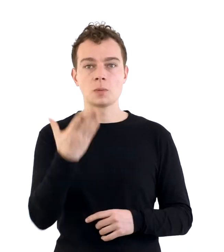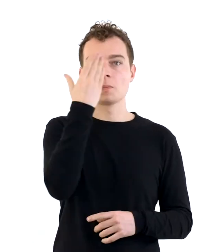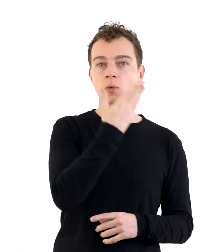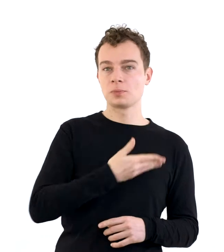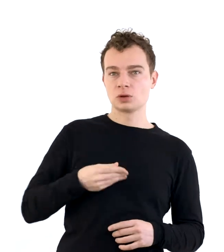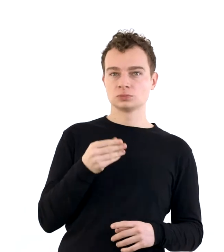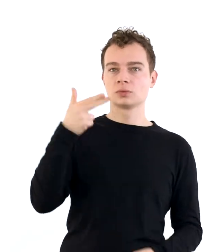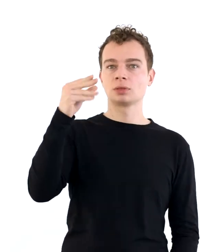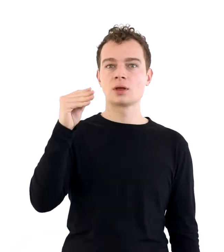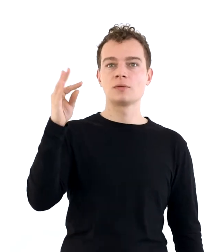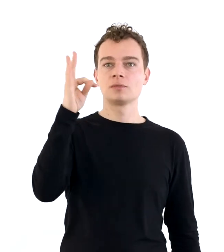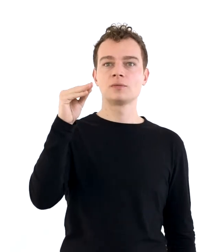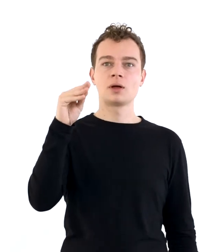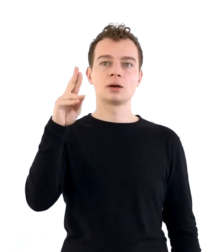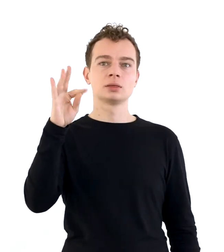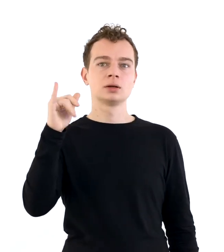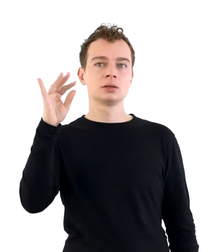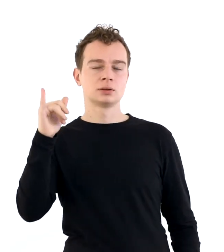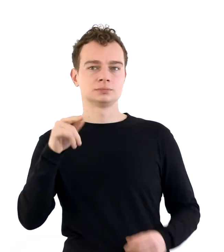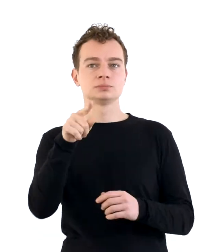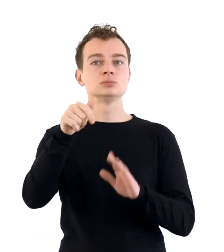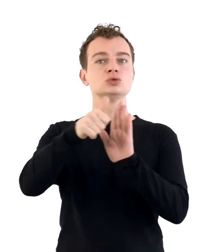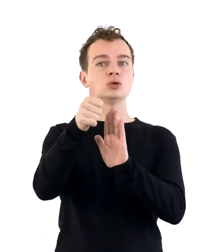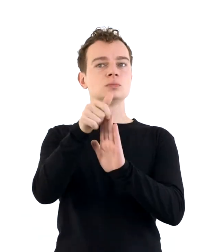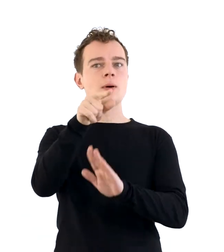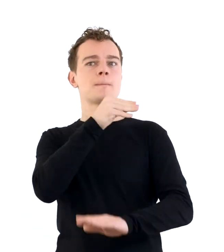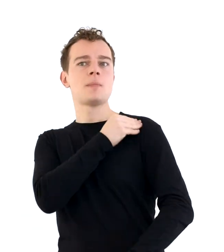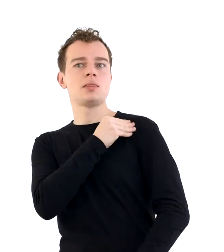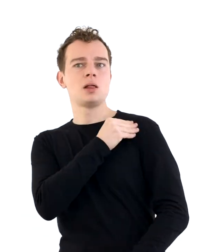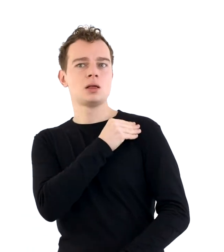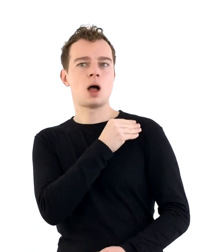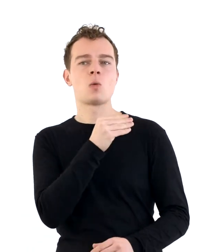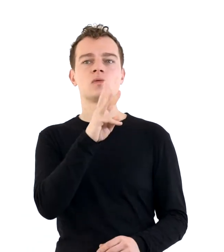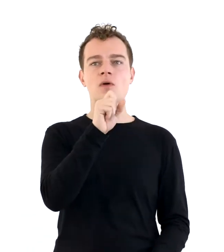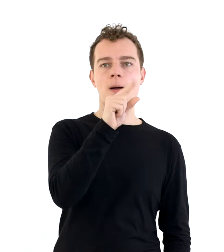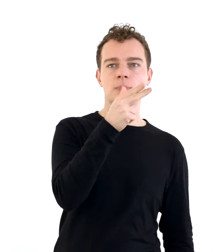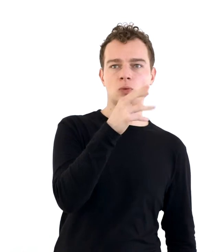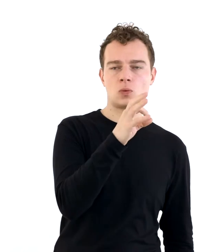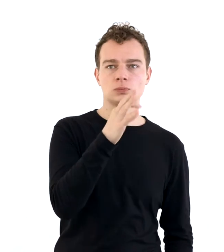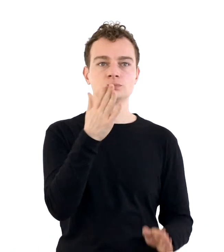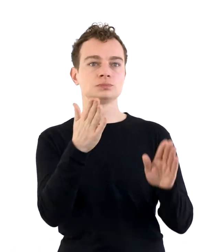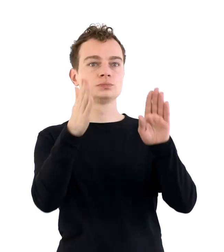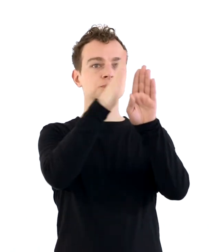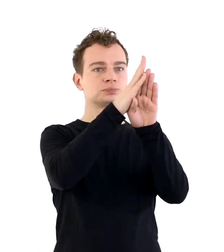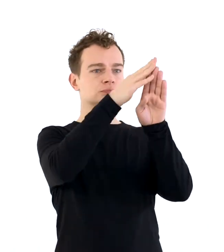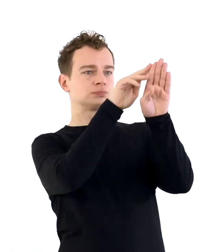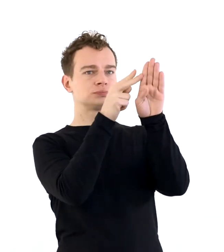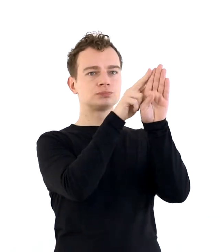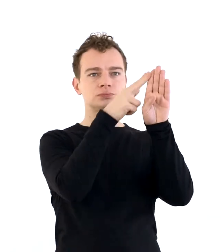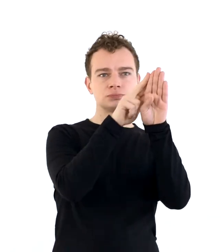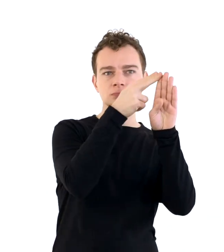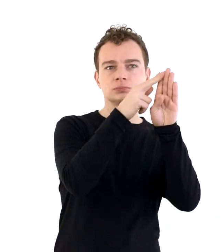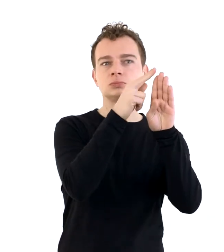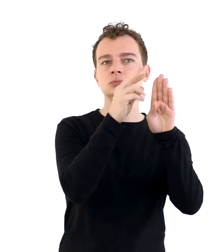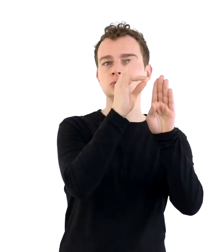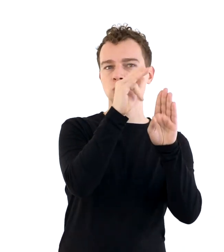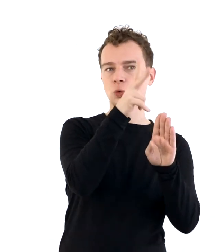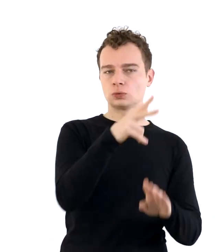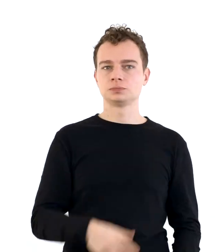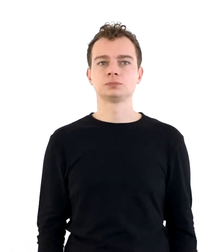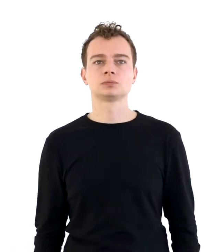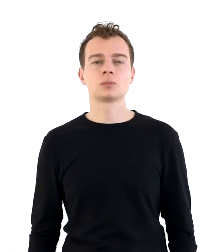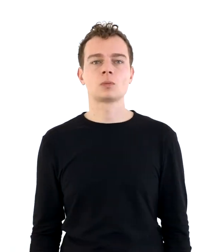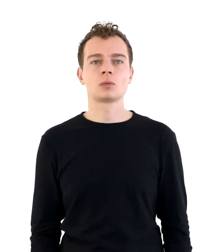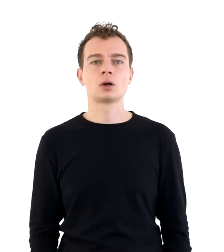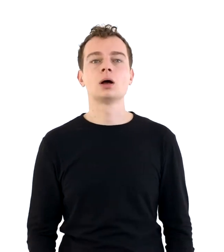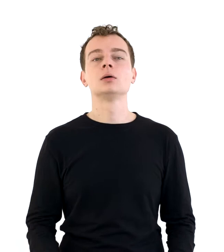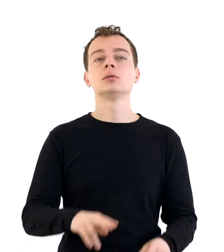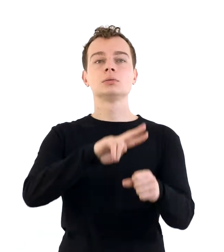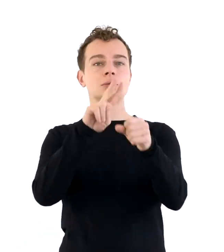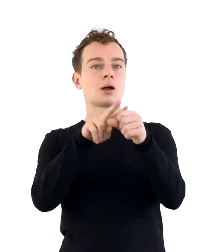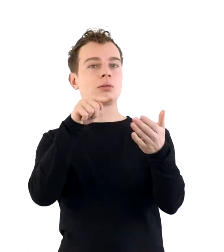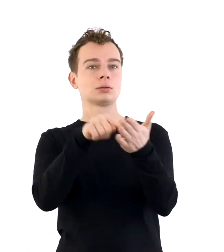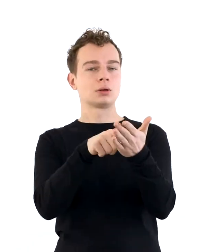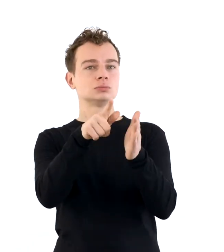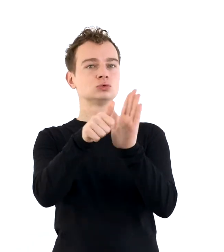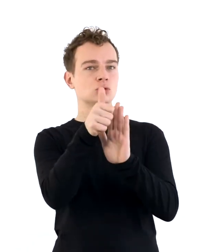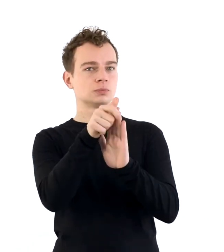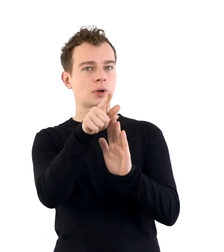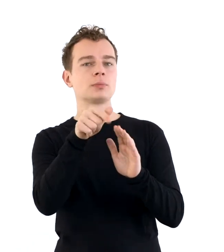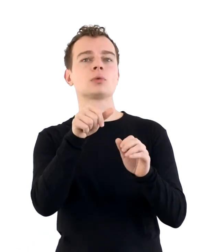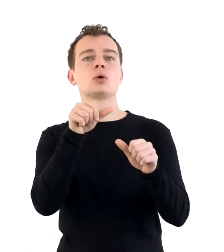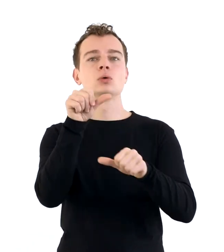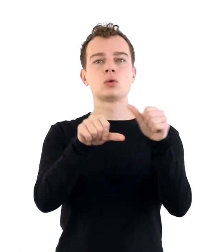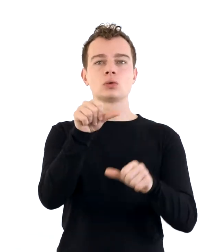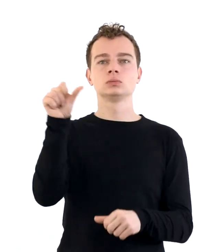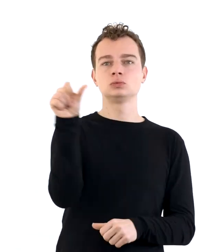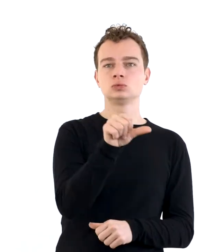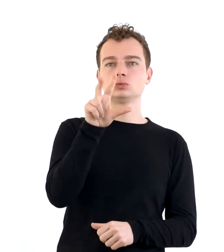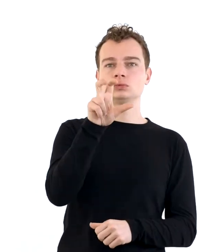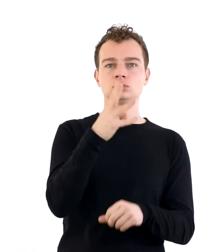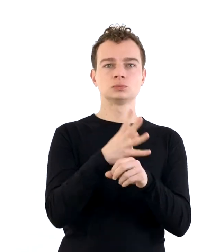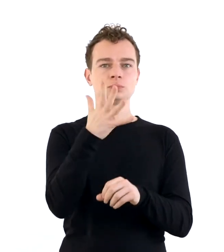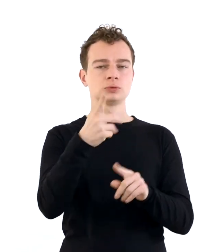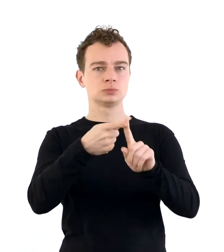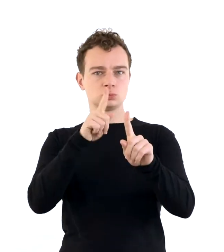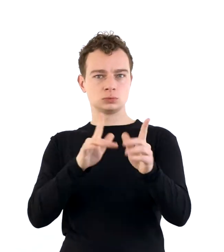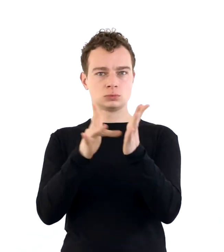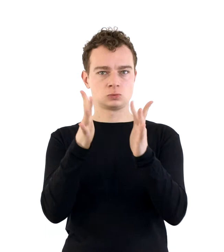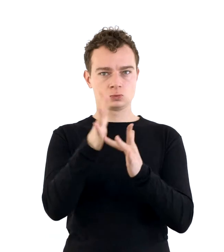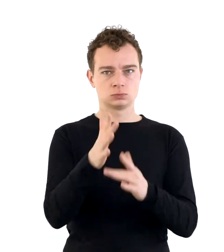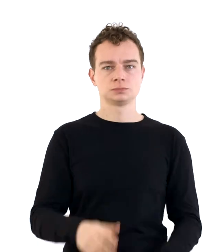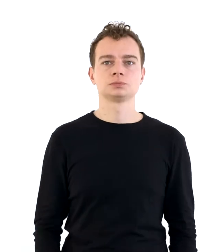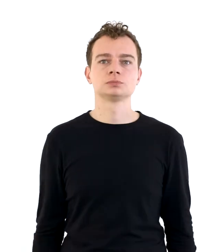zostało wyrzeźbione z wapienia i pokryte polichromowanym stiukiem, datowane jest na 1345 p.n.e.